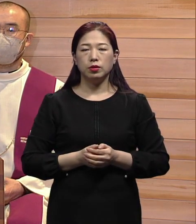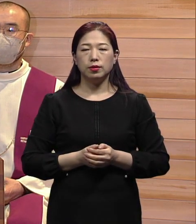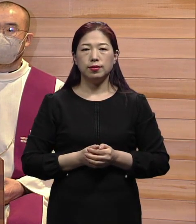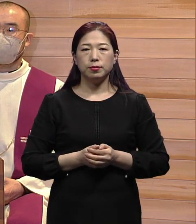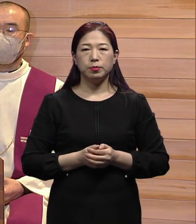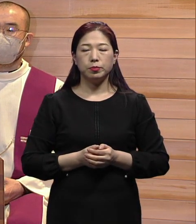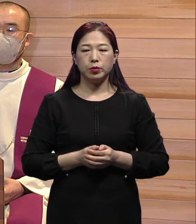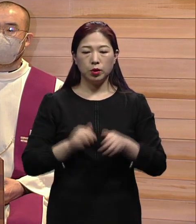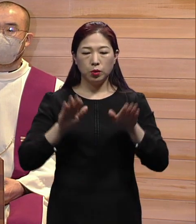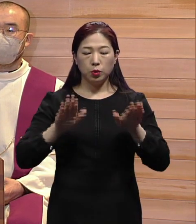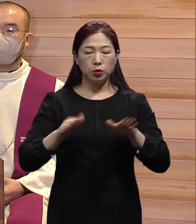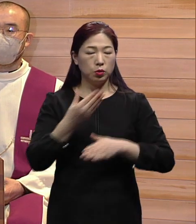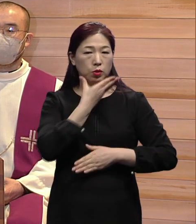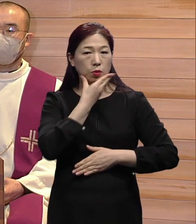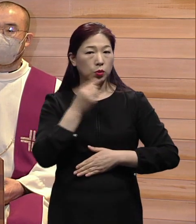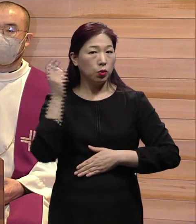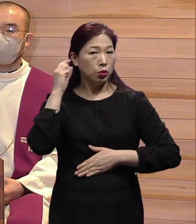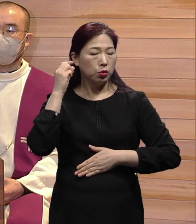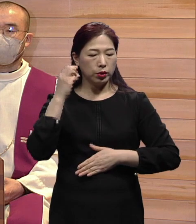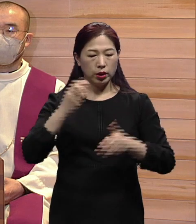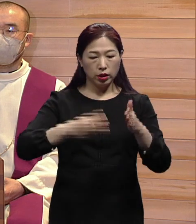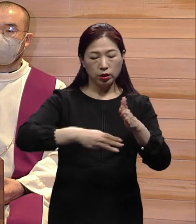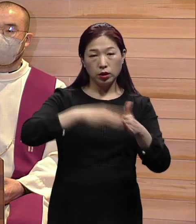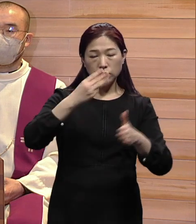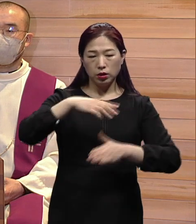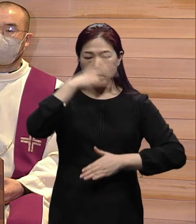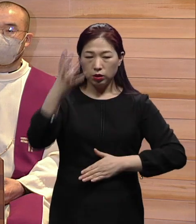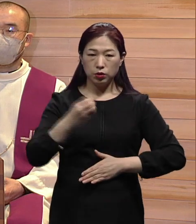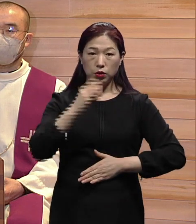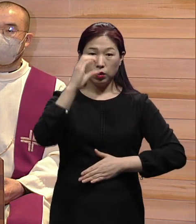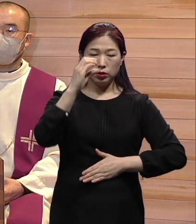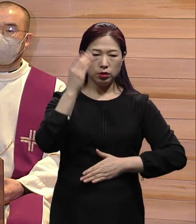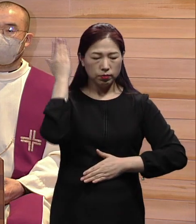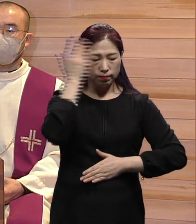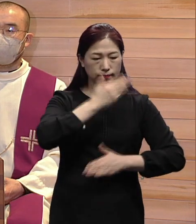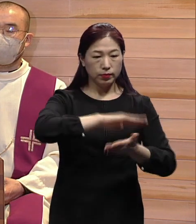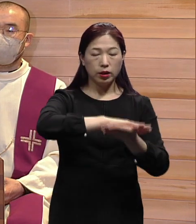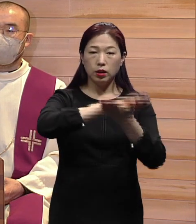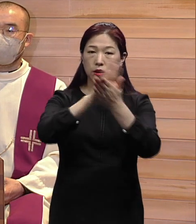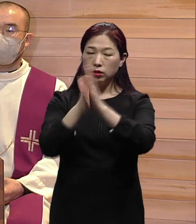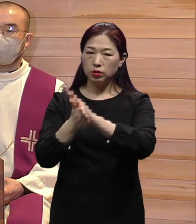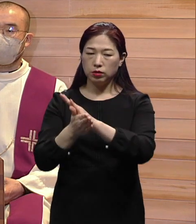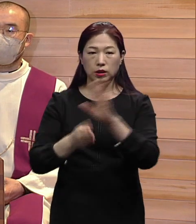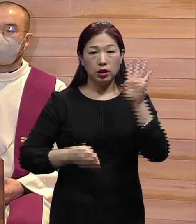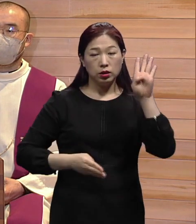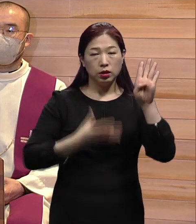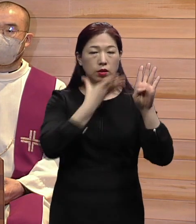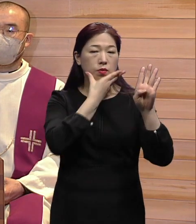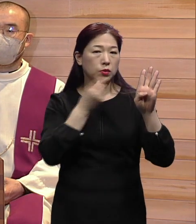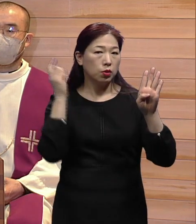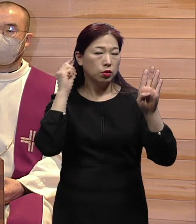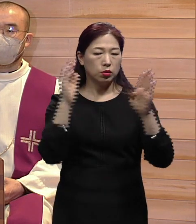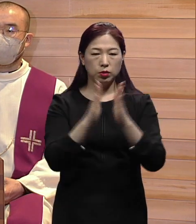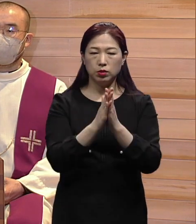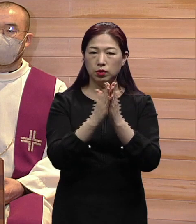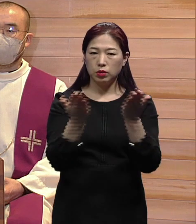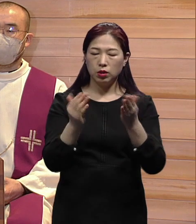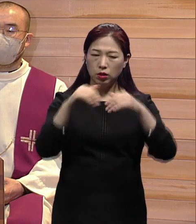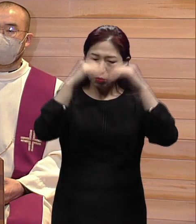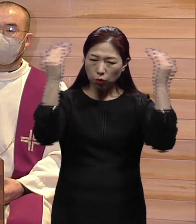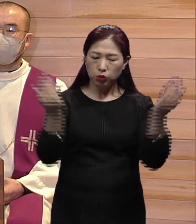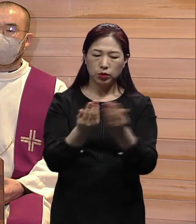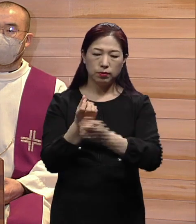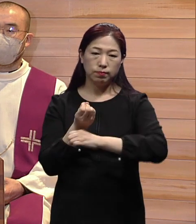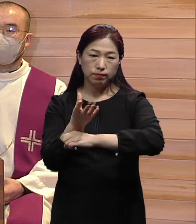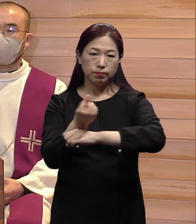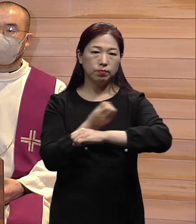오늘 복음의 예루살렘 성전정화 행적은 4복음서 모두가 전하고 있는 사건입니다